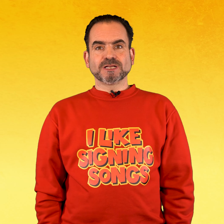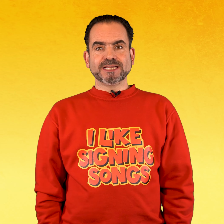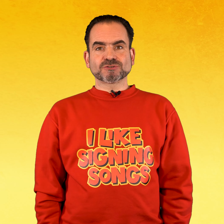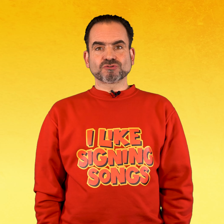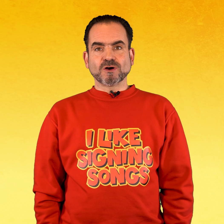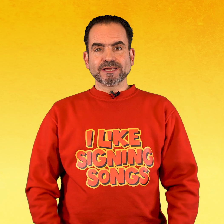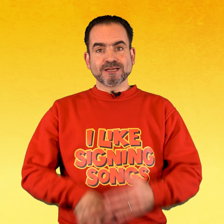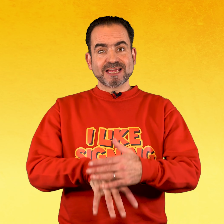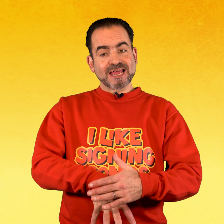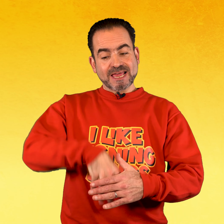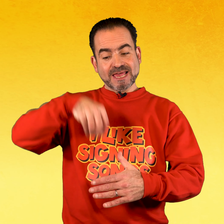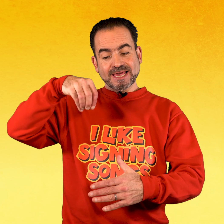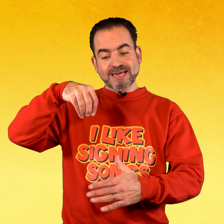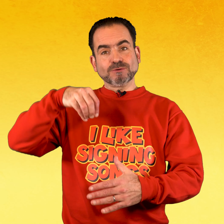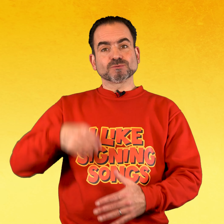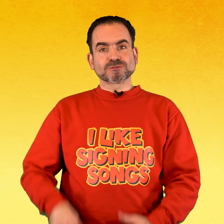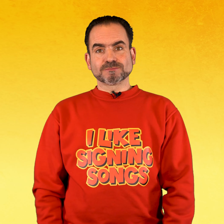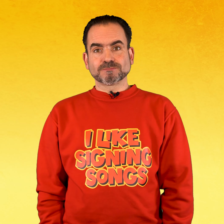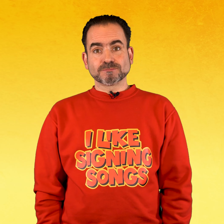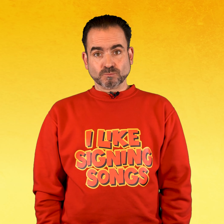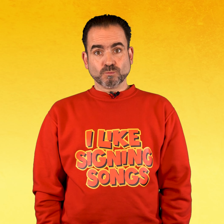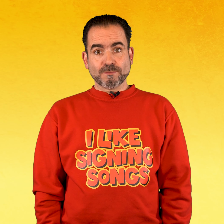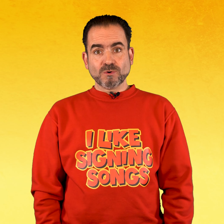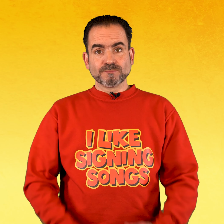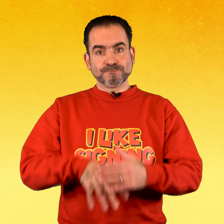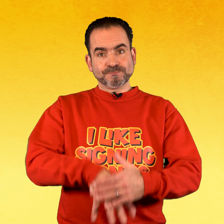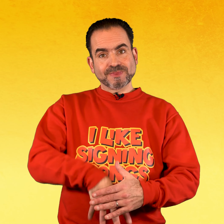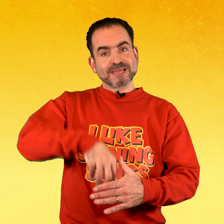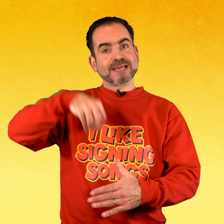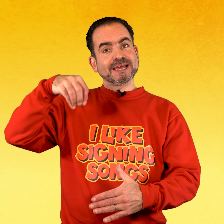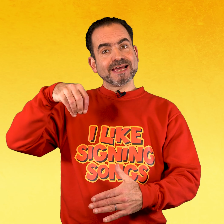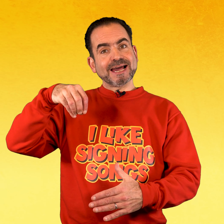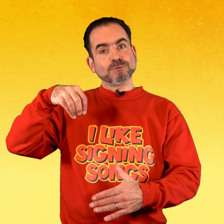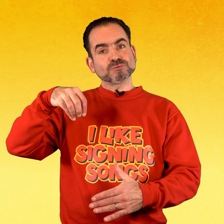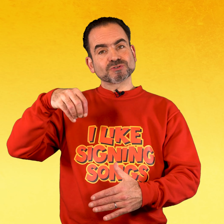Let's try out one more out.